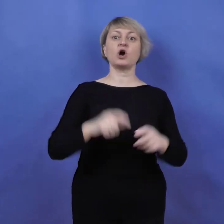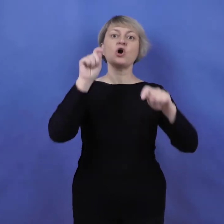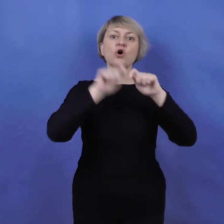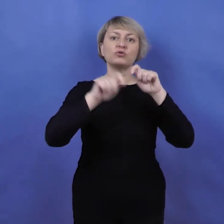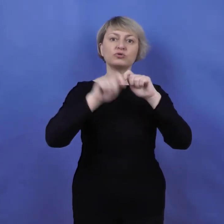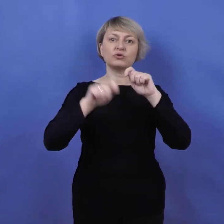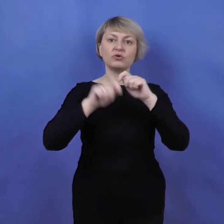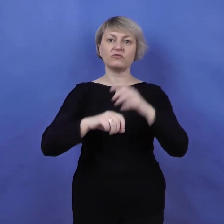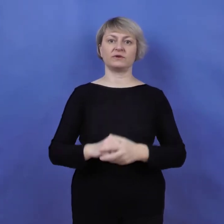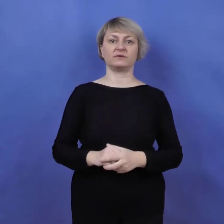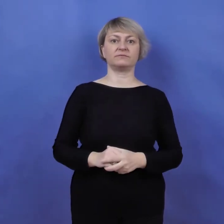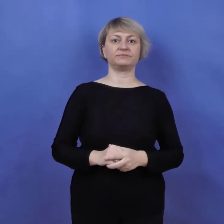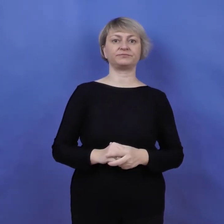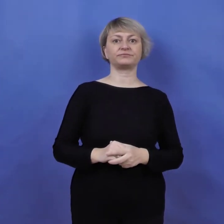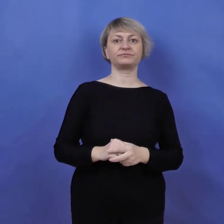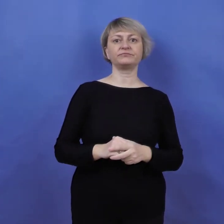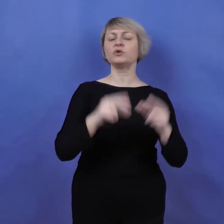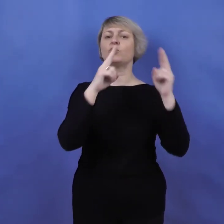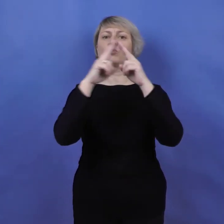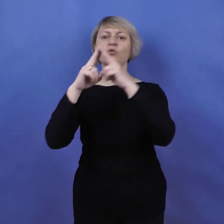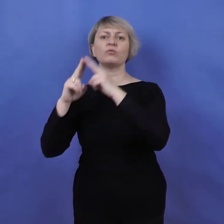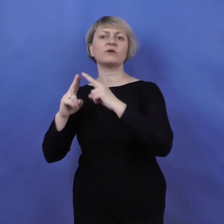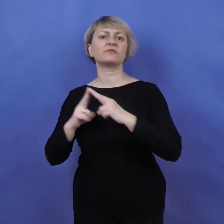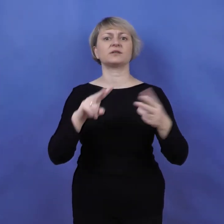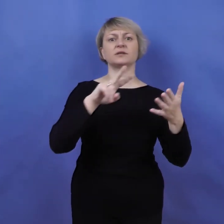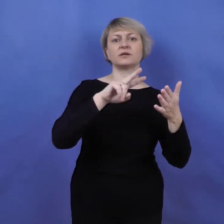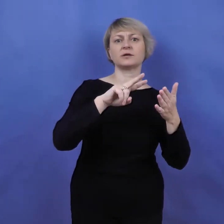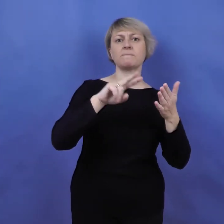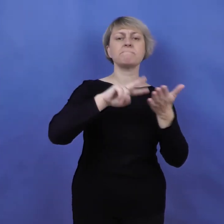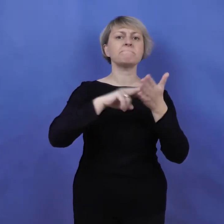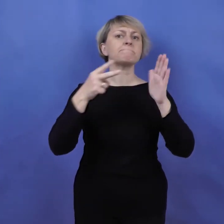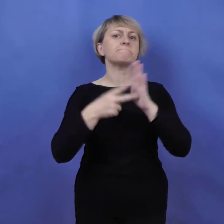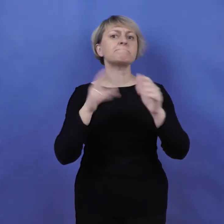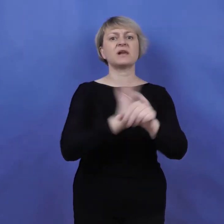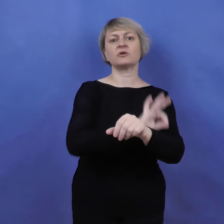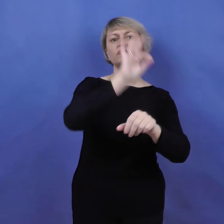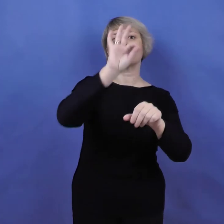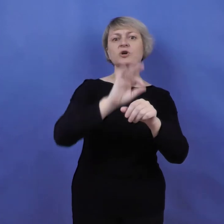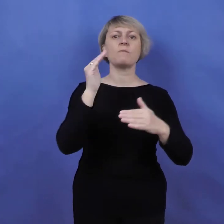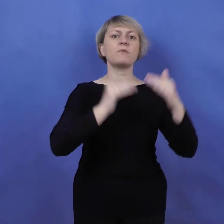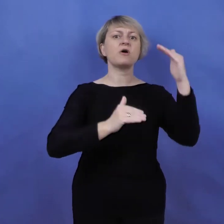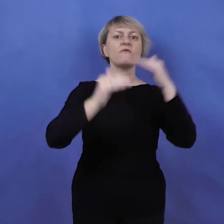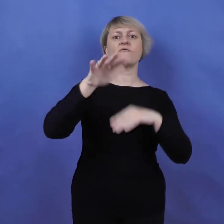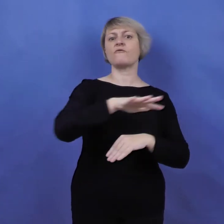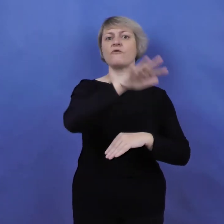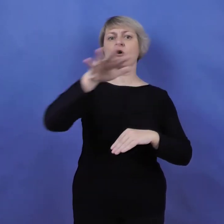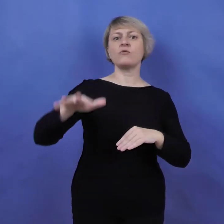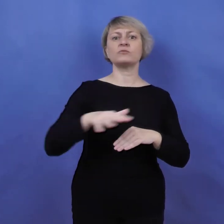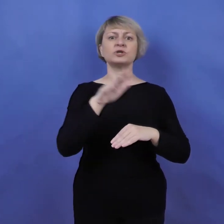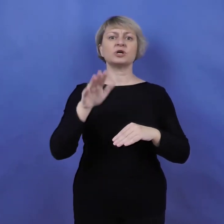kontrolowanie uzgadnianych projektów budowlanych w zakresie ochrony przeciwpożarowej